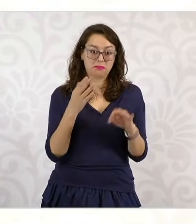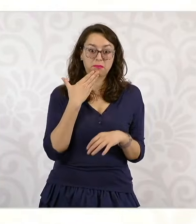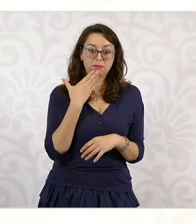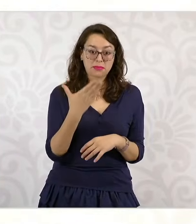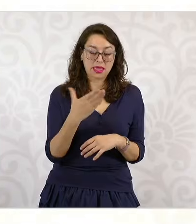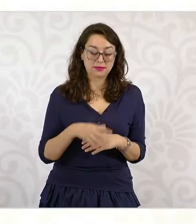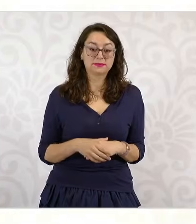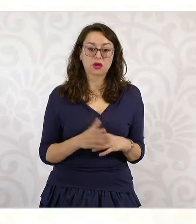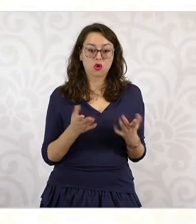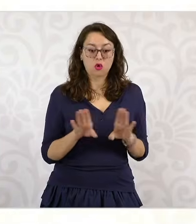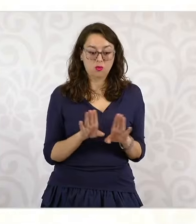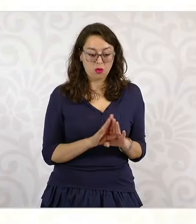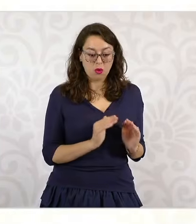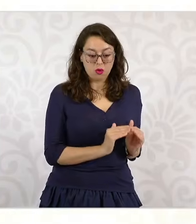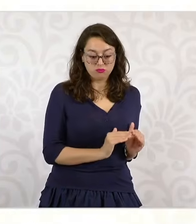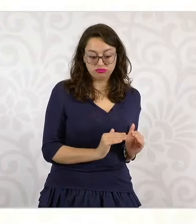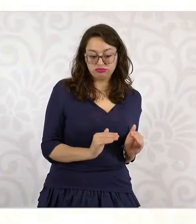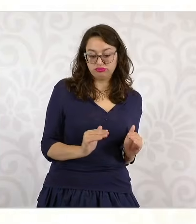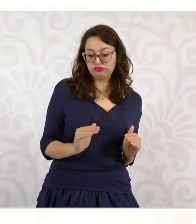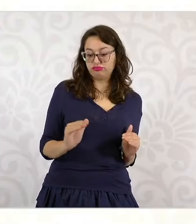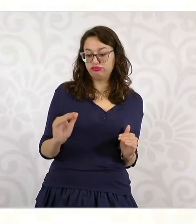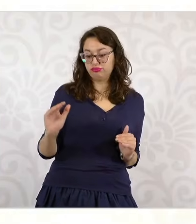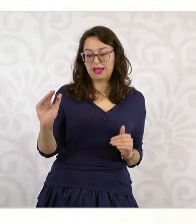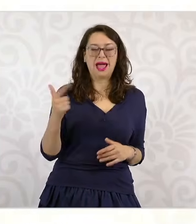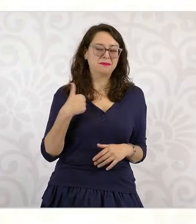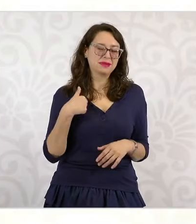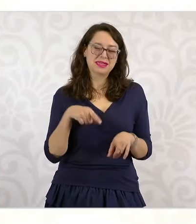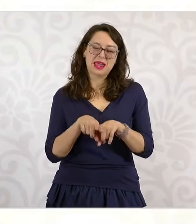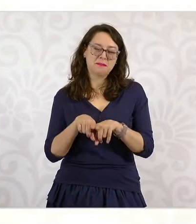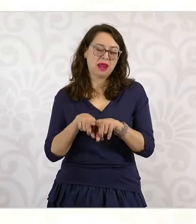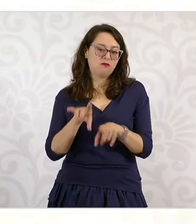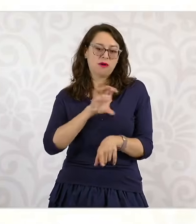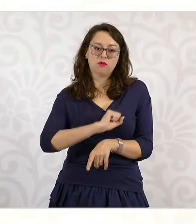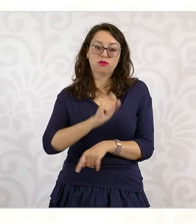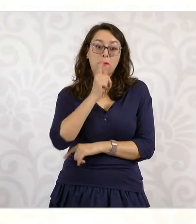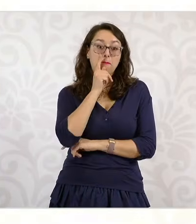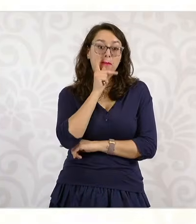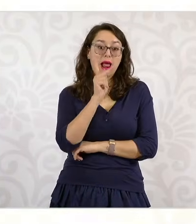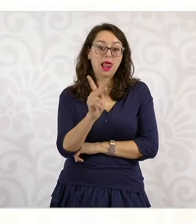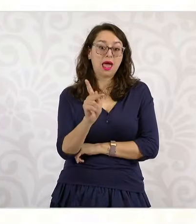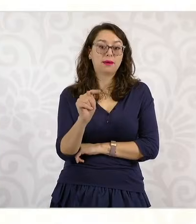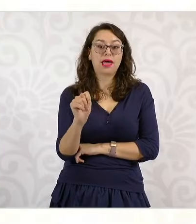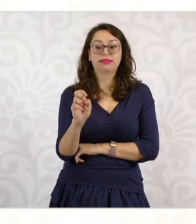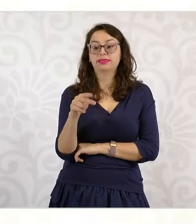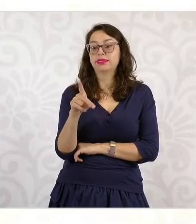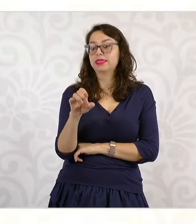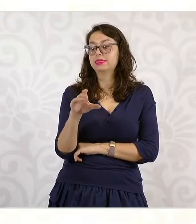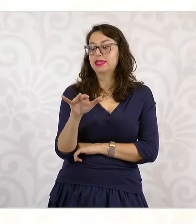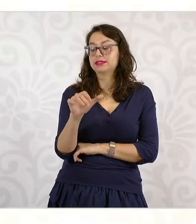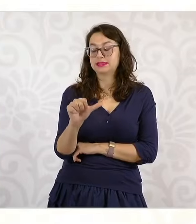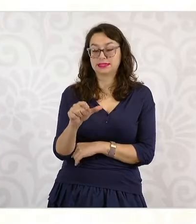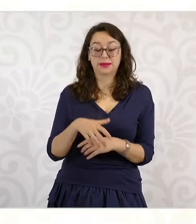mi hermano. Y entonces este esta tendencia es esto marca la tasa de crecimiento de los mexicanos, que